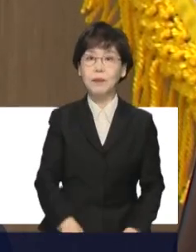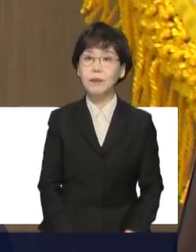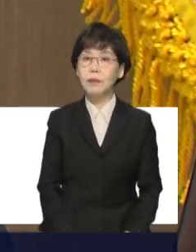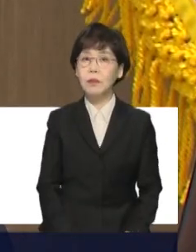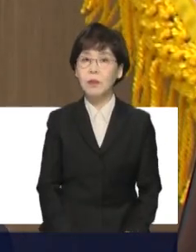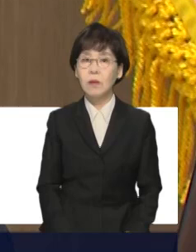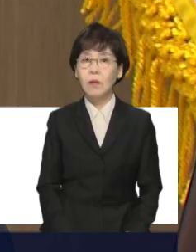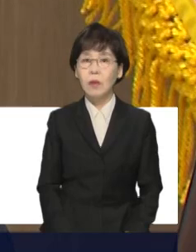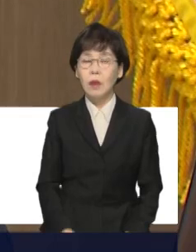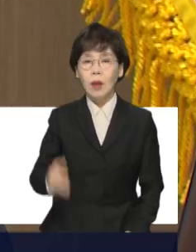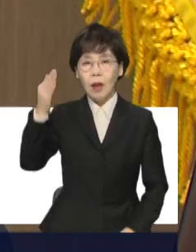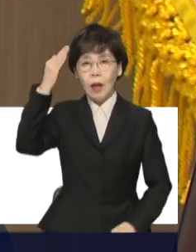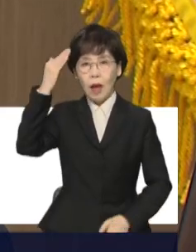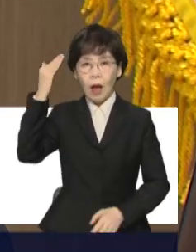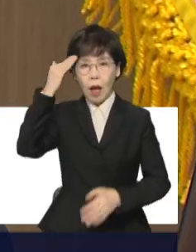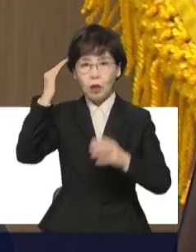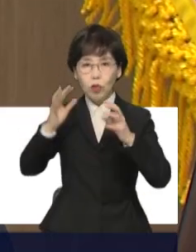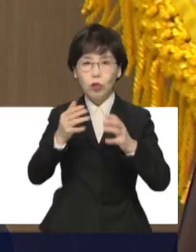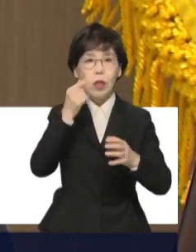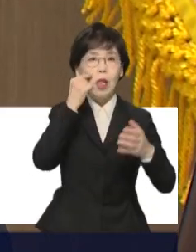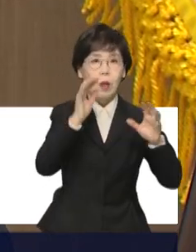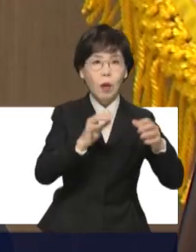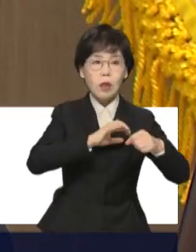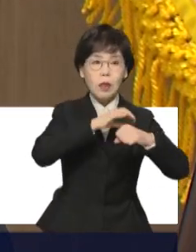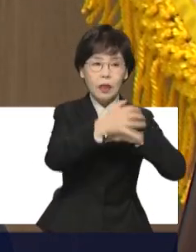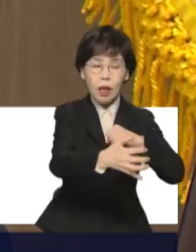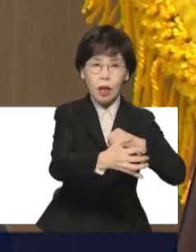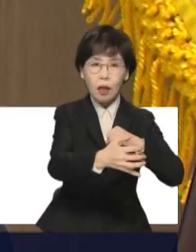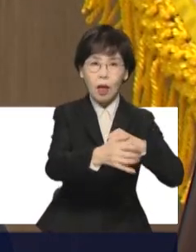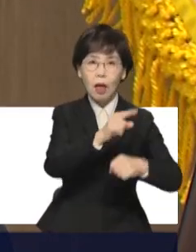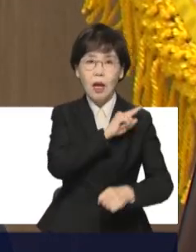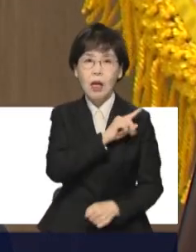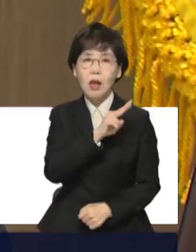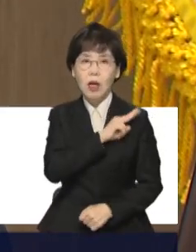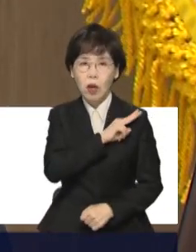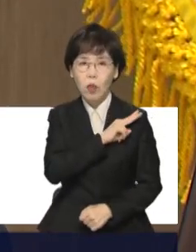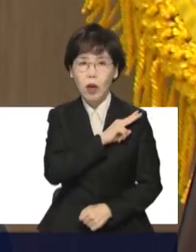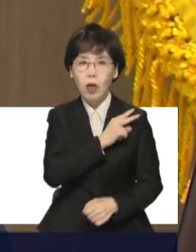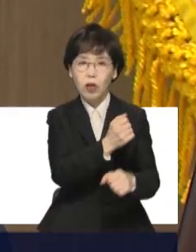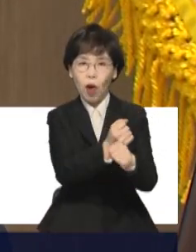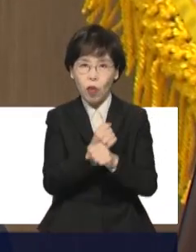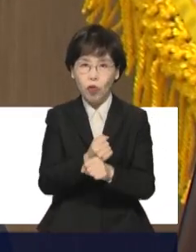한국과 일본은 세계 1, 2위 LNG 수입 국가입니다.